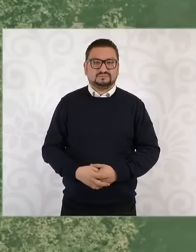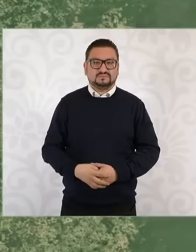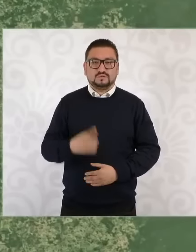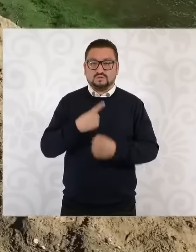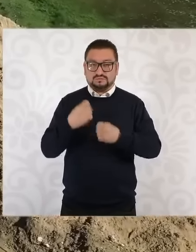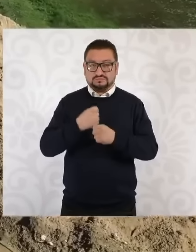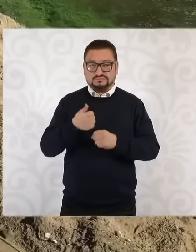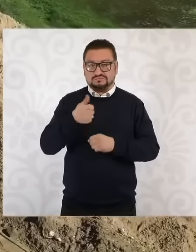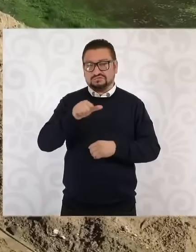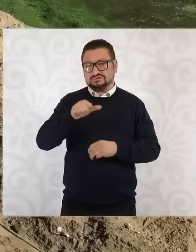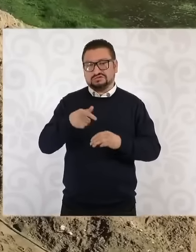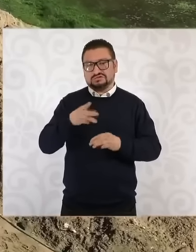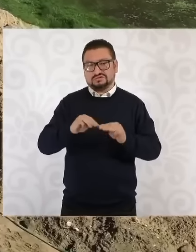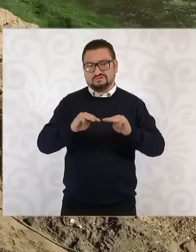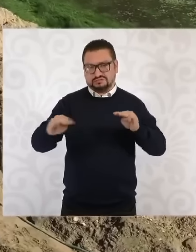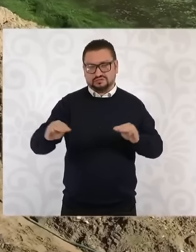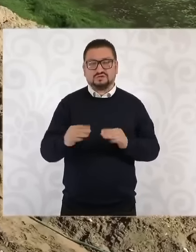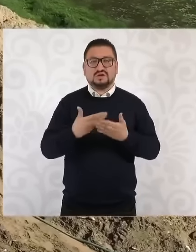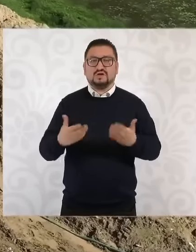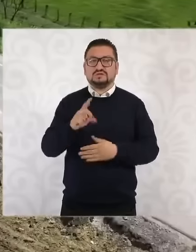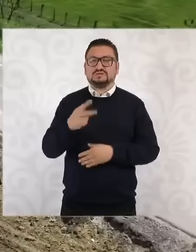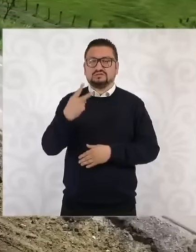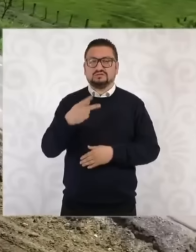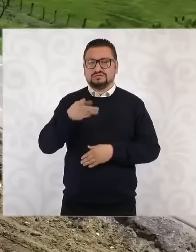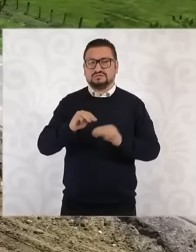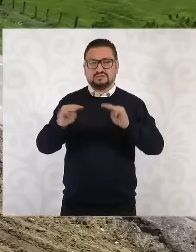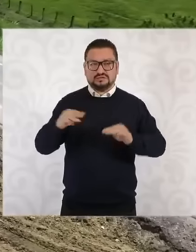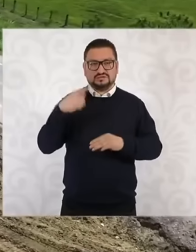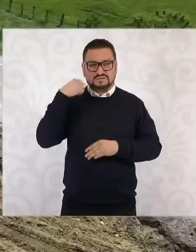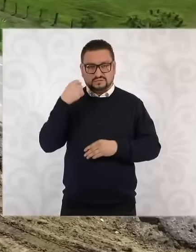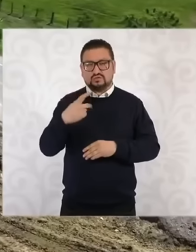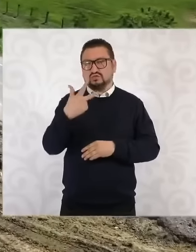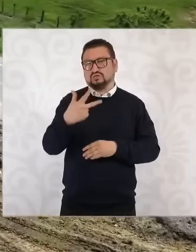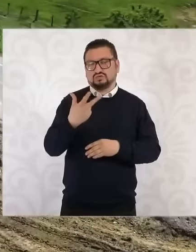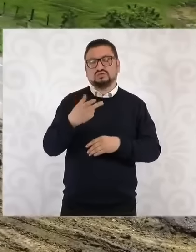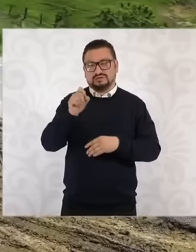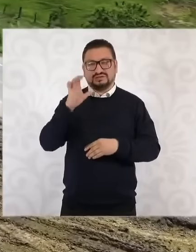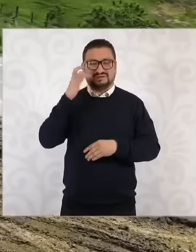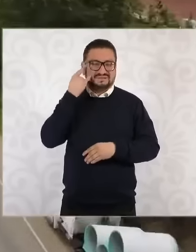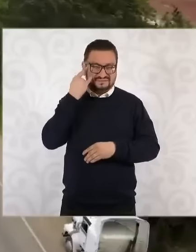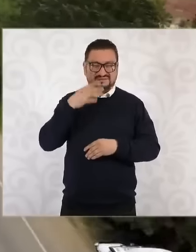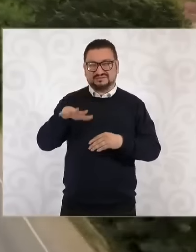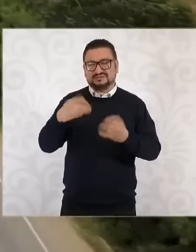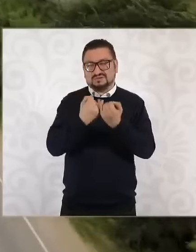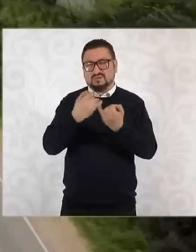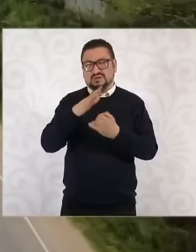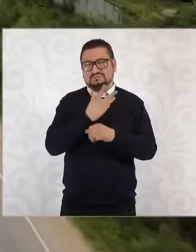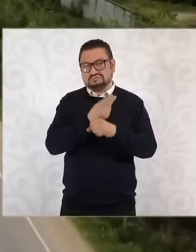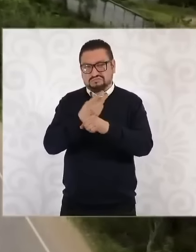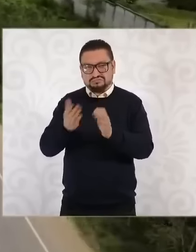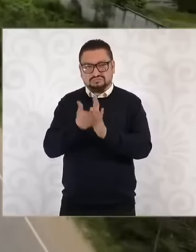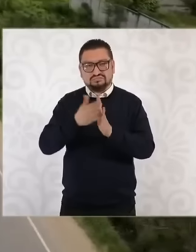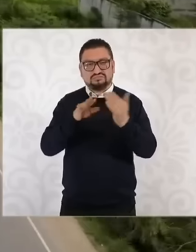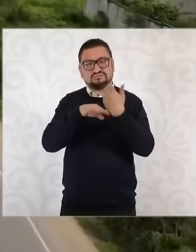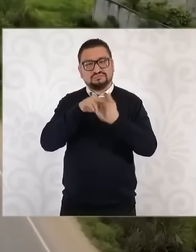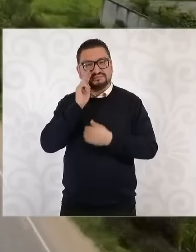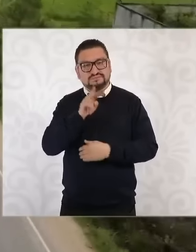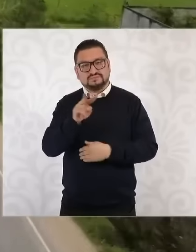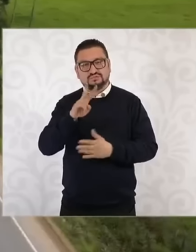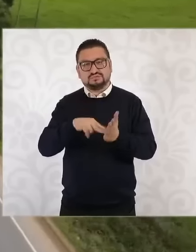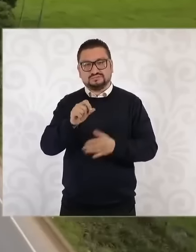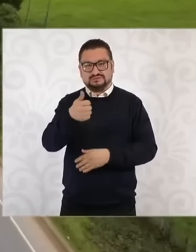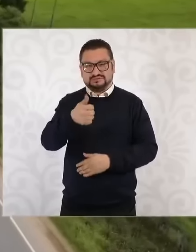km y este año 32 km en Tabasco, 8 km en Campeche, también ya se inició. Estas son imágenes de 2026.